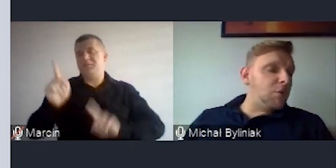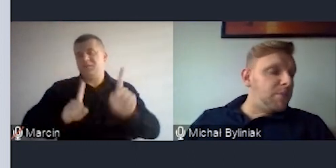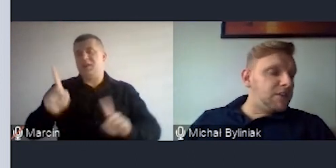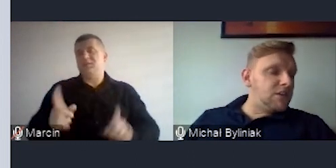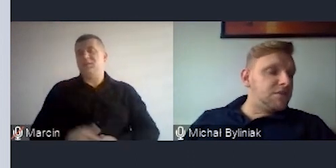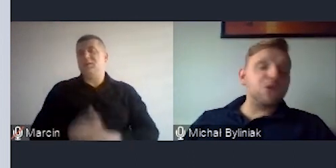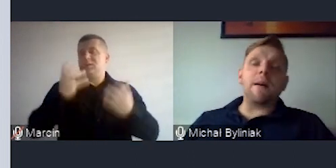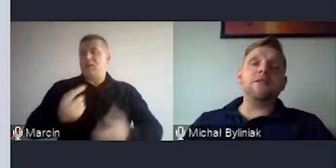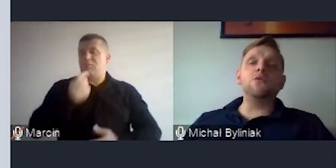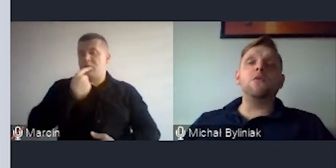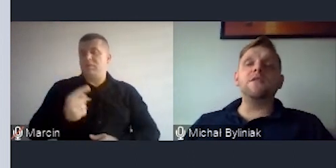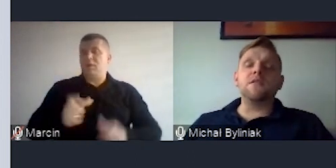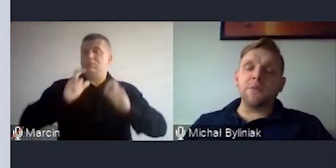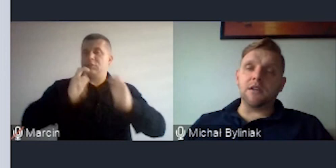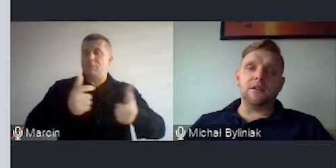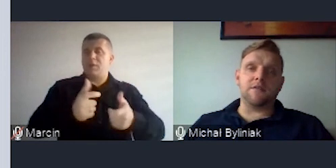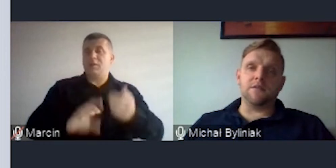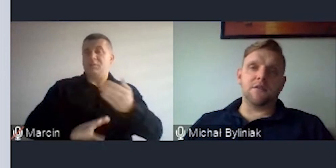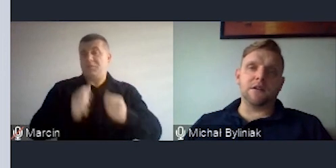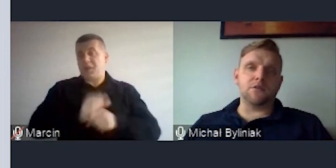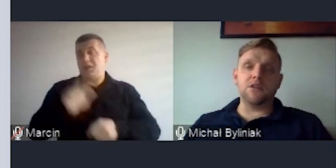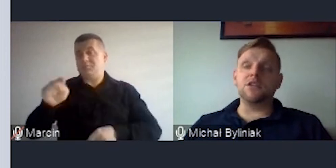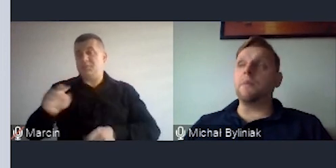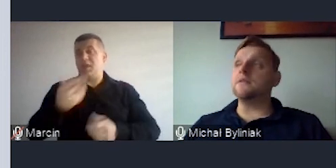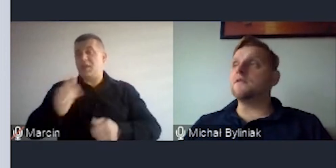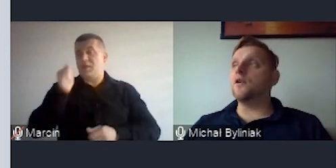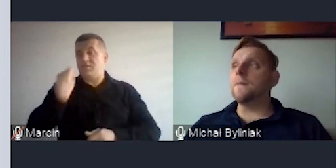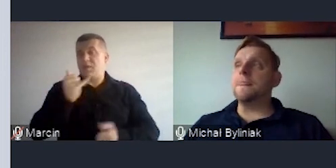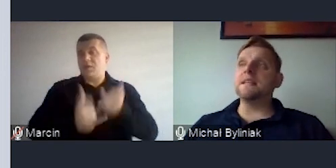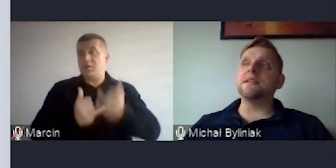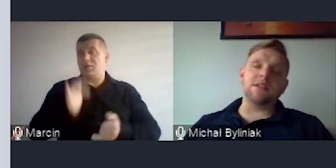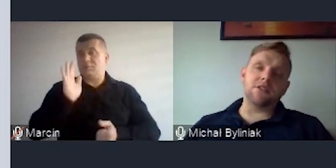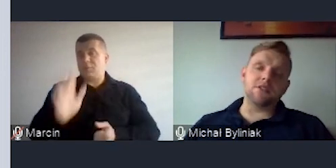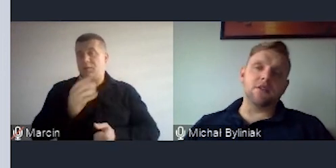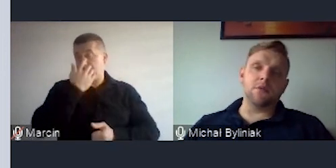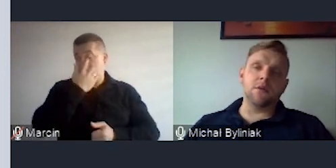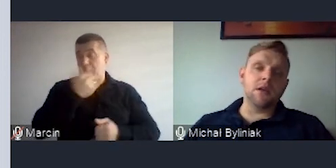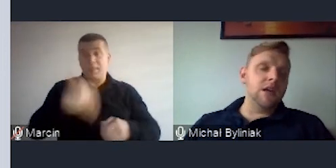Chciałbym powiedzieć, że w przypadku wystąpienia niekwalifikowalności, jeśli Państwo nie zgadzacie się z nią,